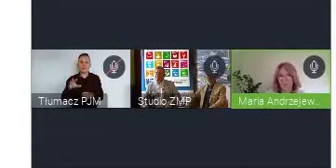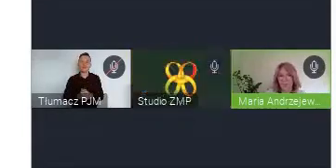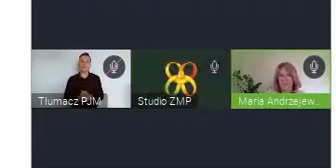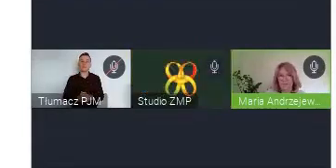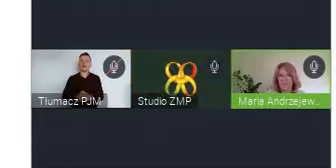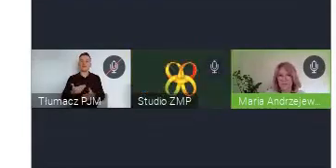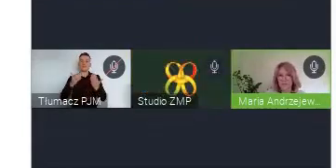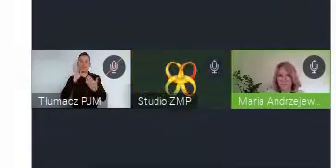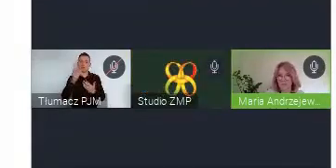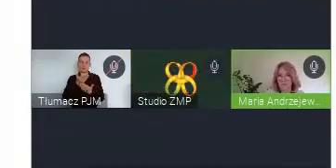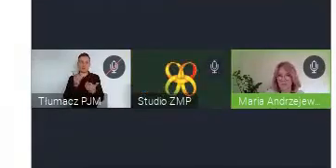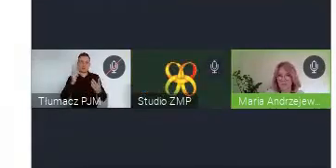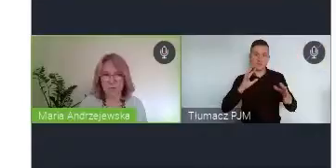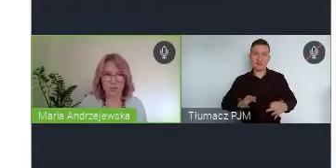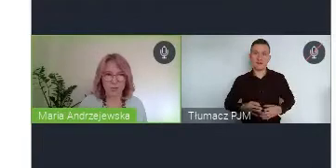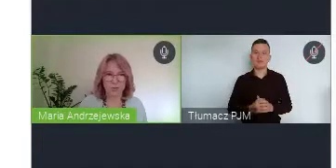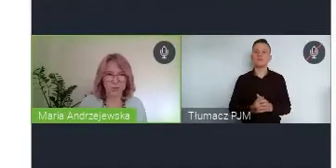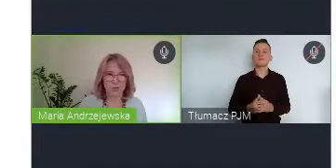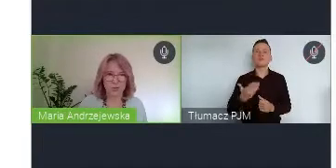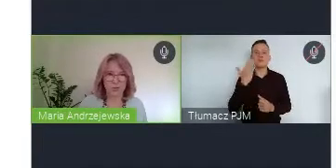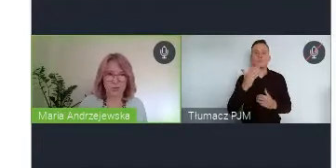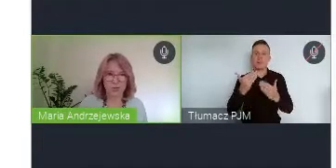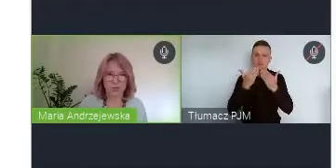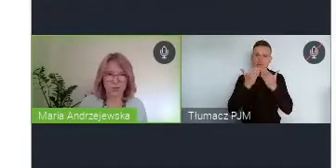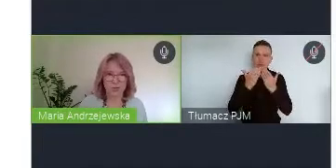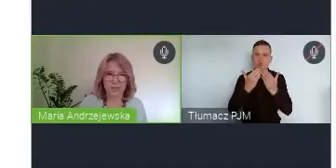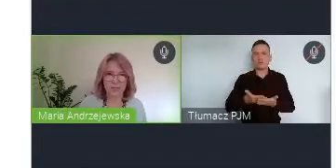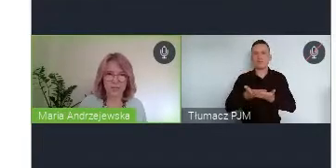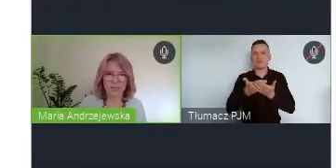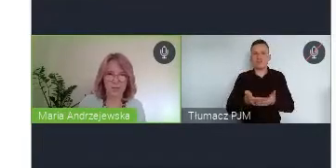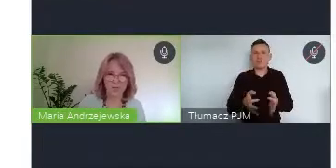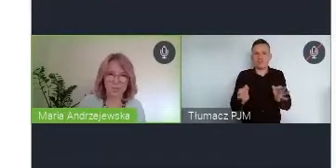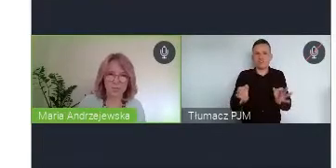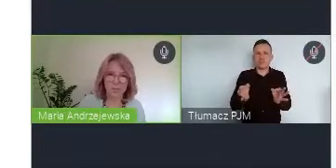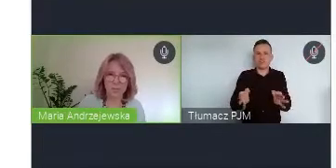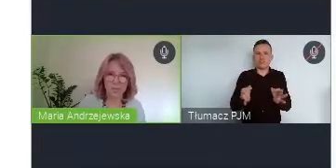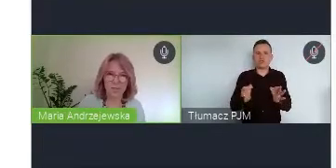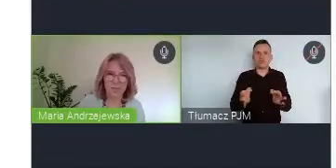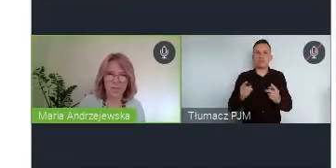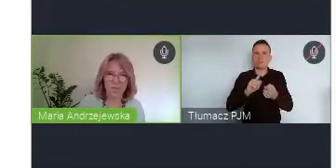Bardzo serdecznie dziękuję za zaproszenie do dzisiejszego spotkania